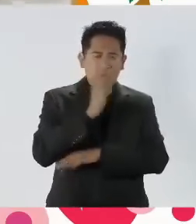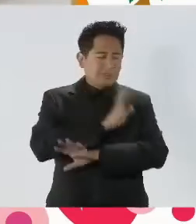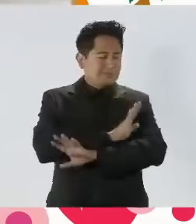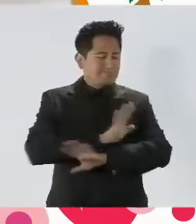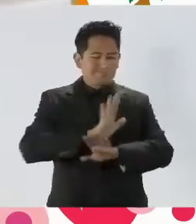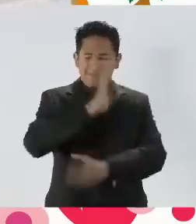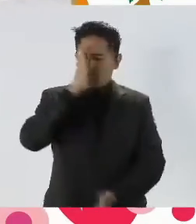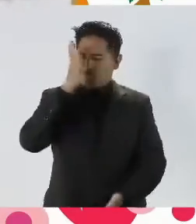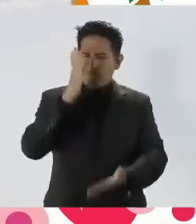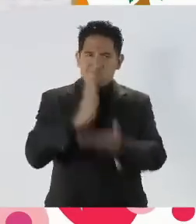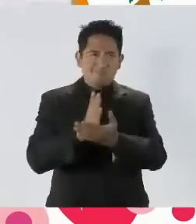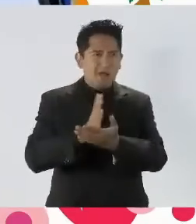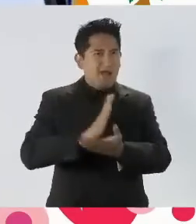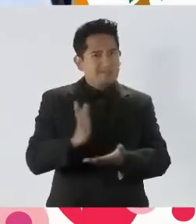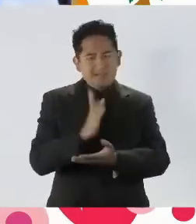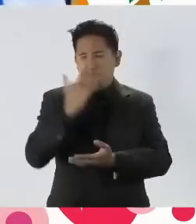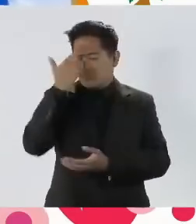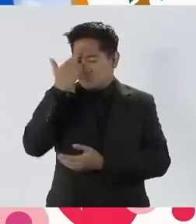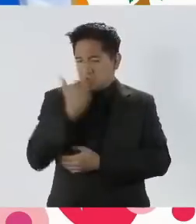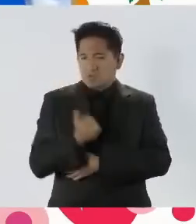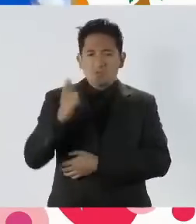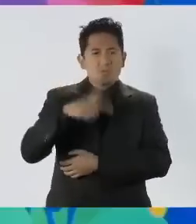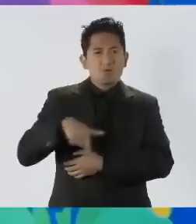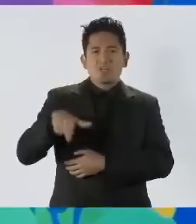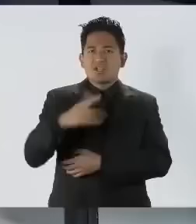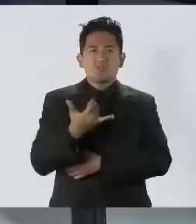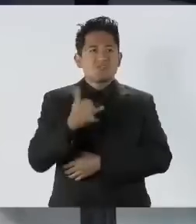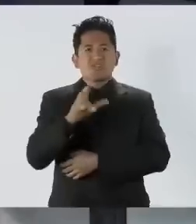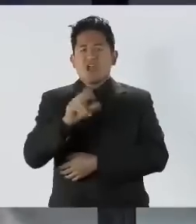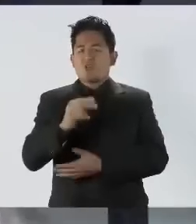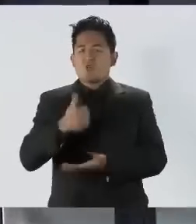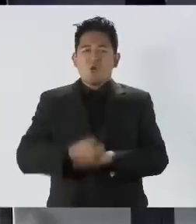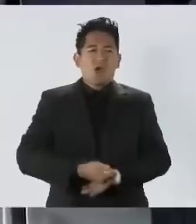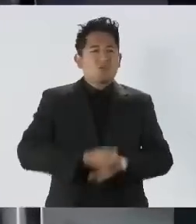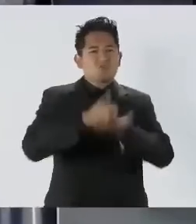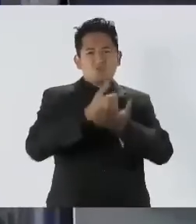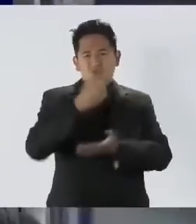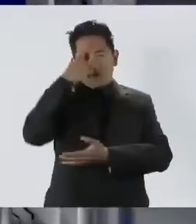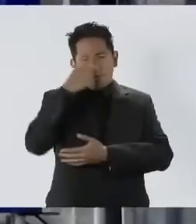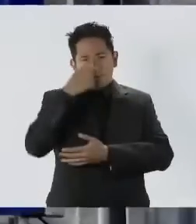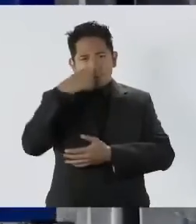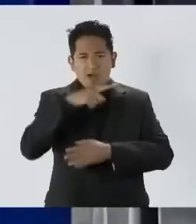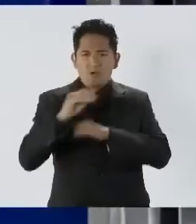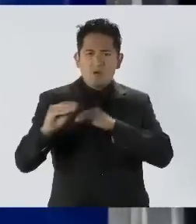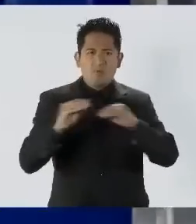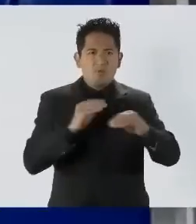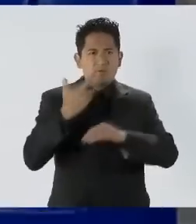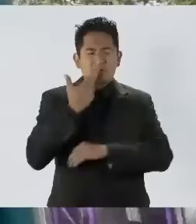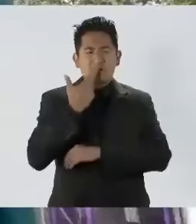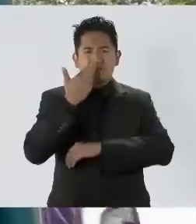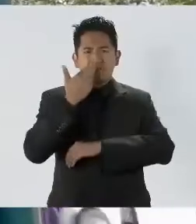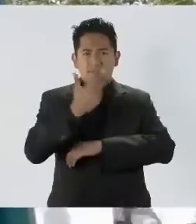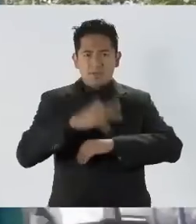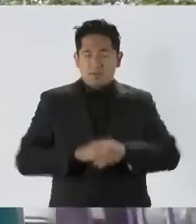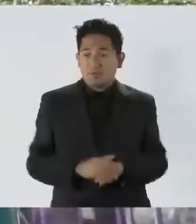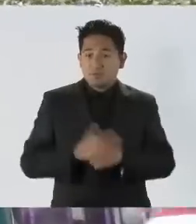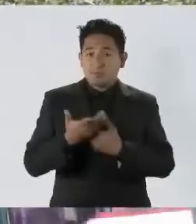ayudan para una buena movilidad y de la mano de los transportistas estaremos sustituyendo